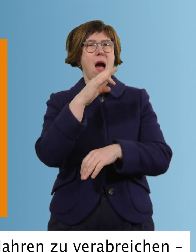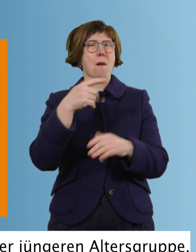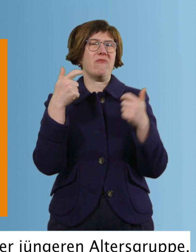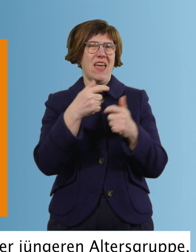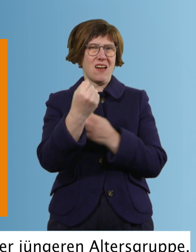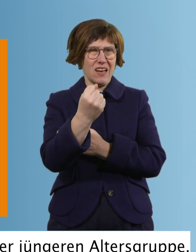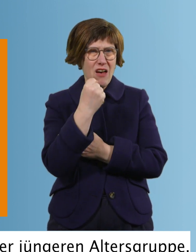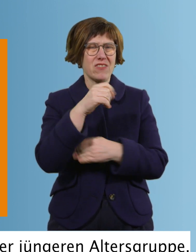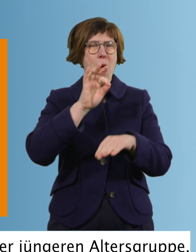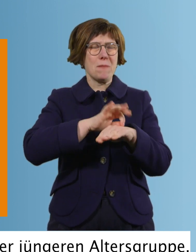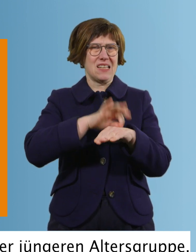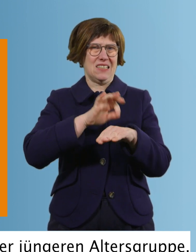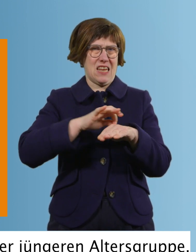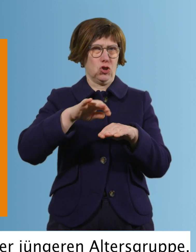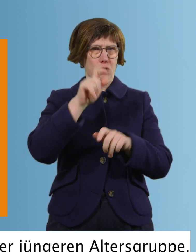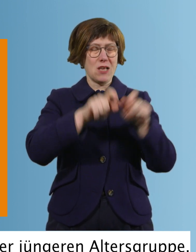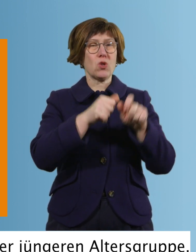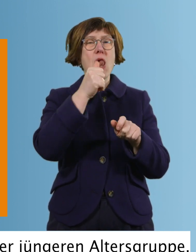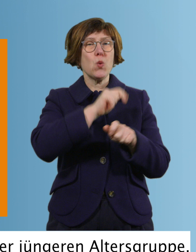medizinisches Personal in der jüngeren Altersgruppe.